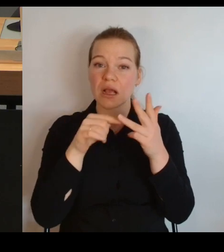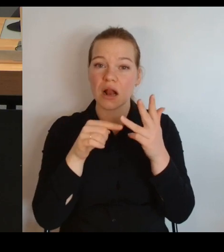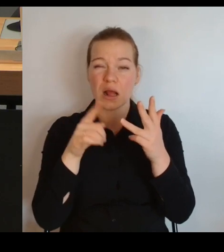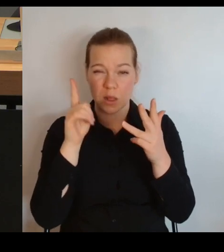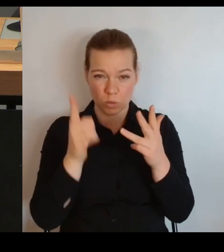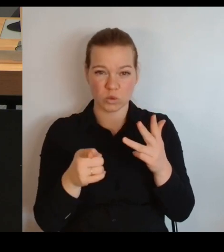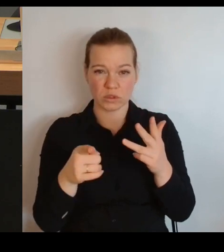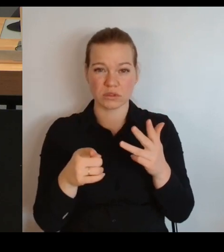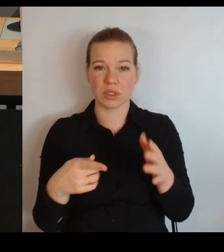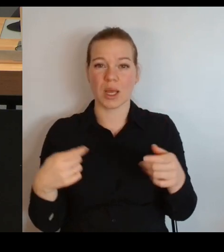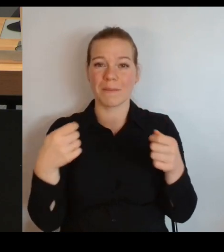Meine Damen und Herren.